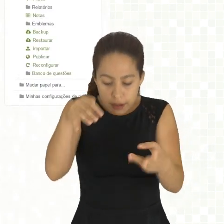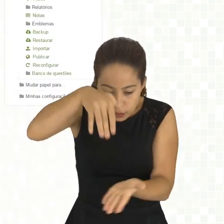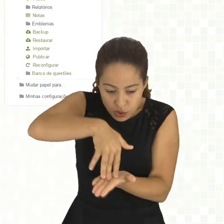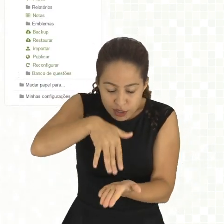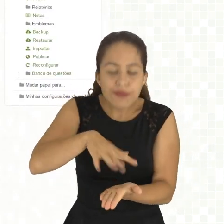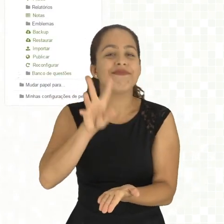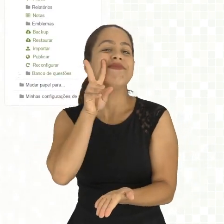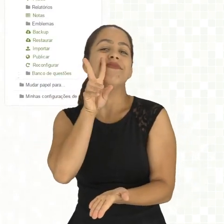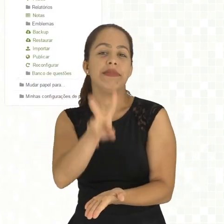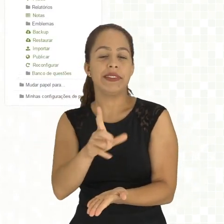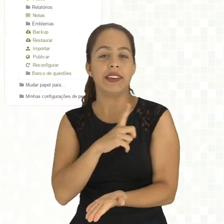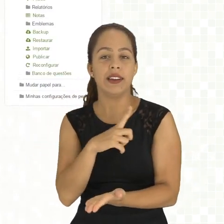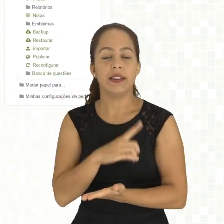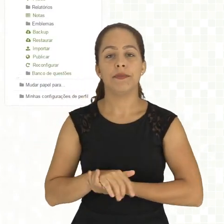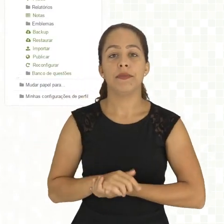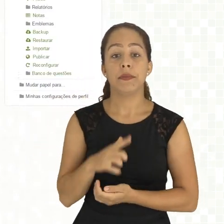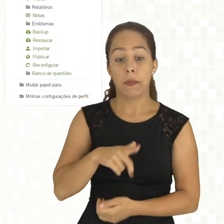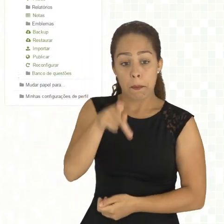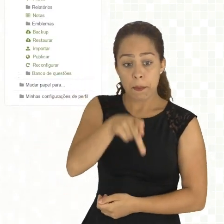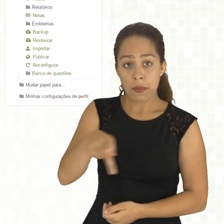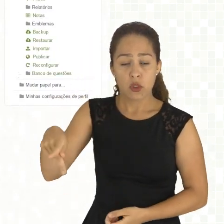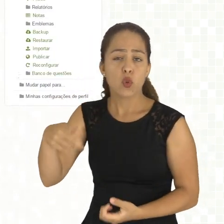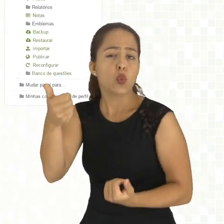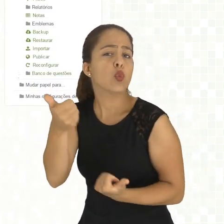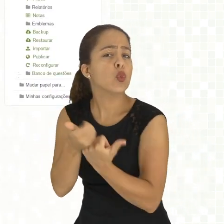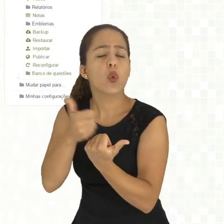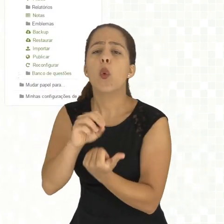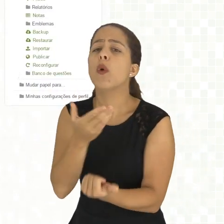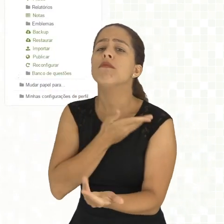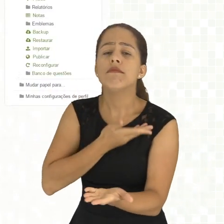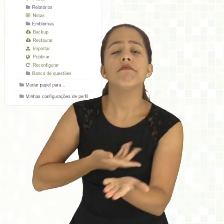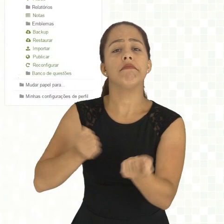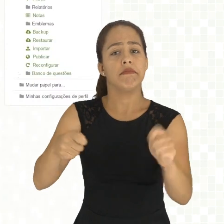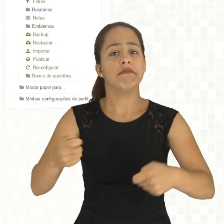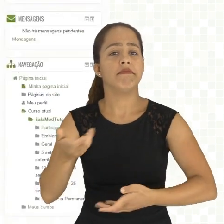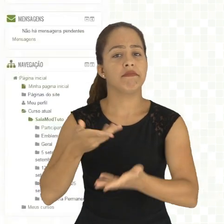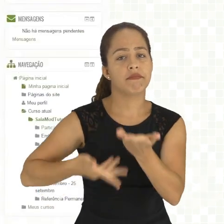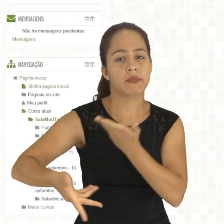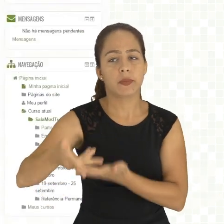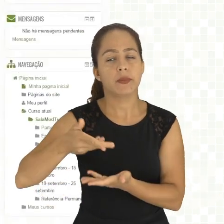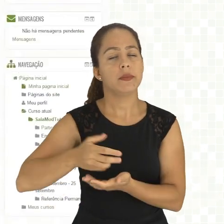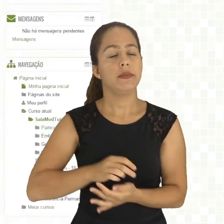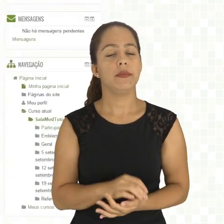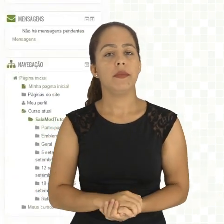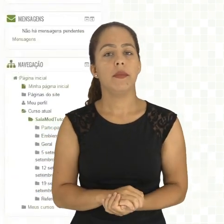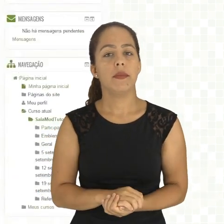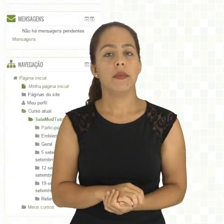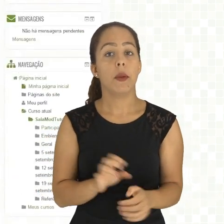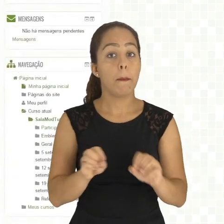vai poder interagir tanto com o professor como com seus colegas.